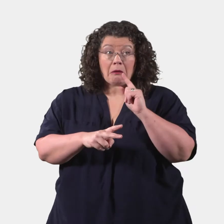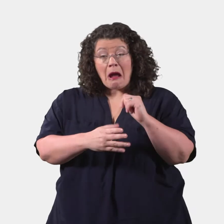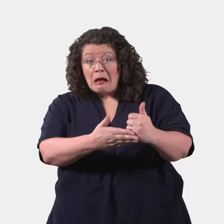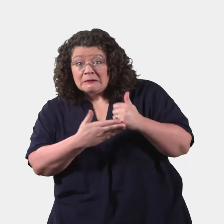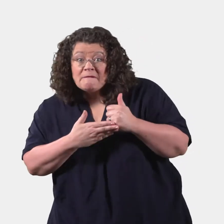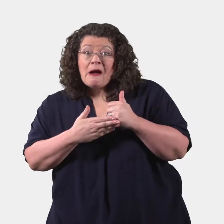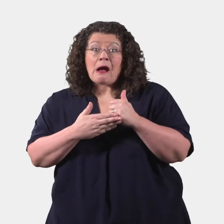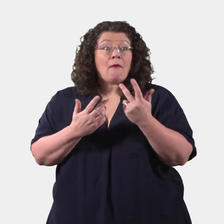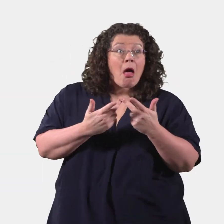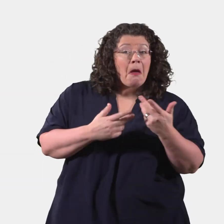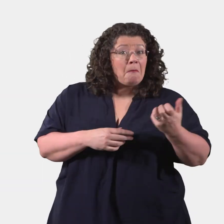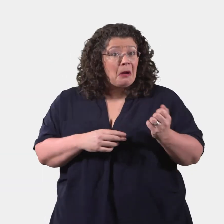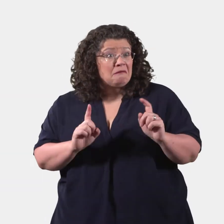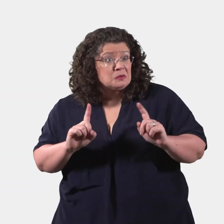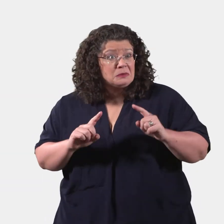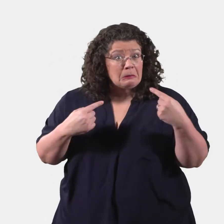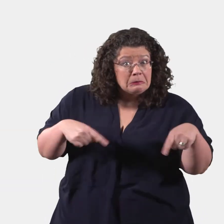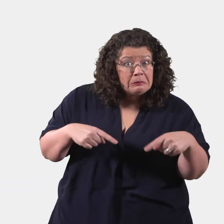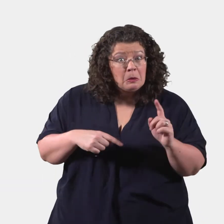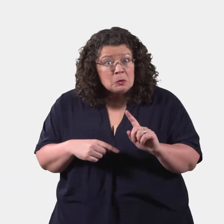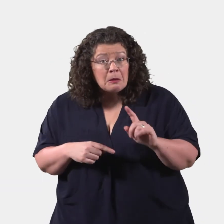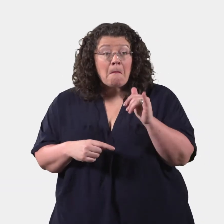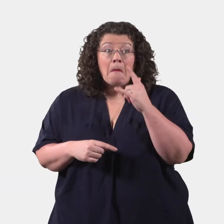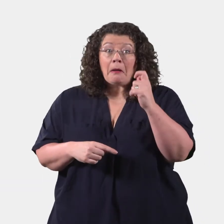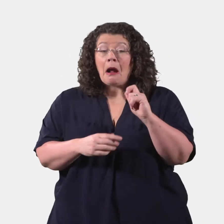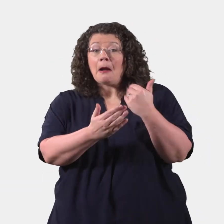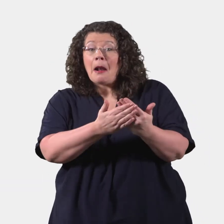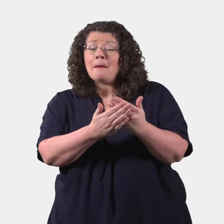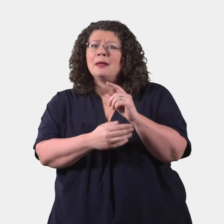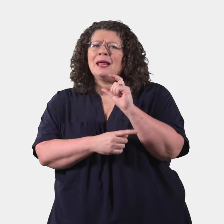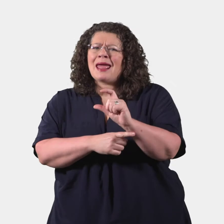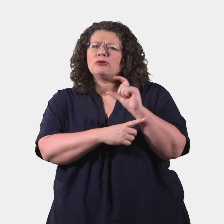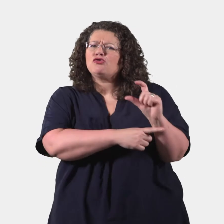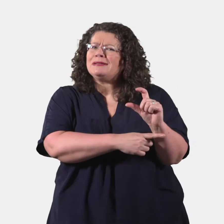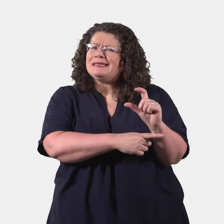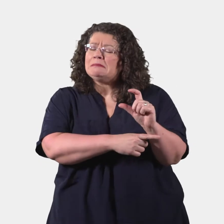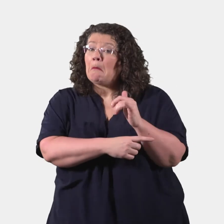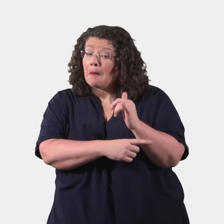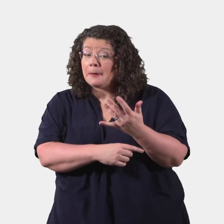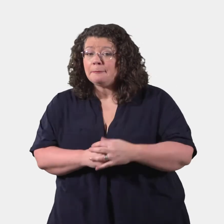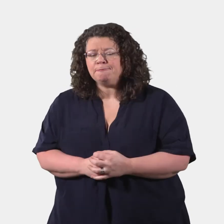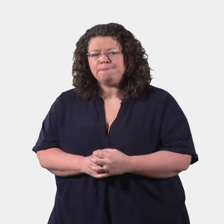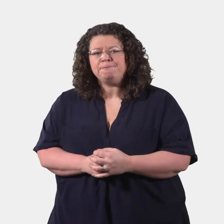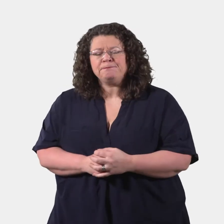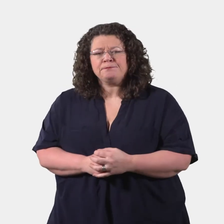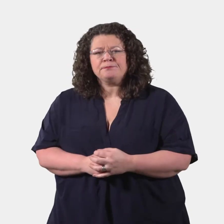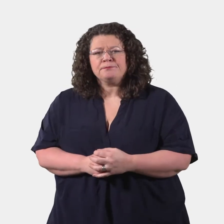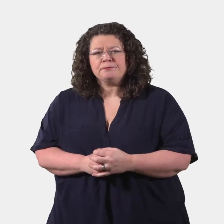pa fudd-daliadau eraill y gallan nhw eu cael. Efallai y gallan nhw gael Credyd Gofalwr.